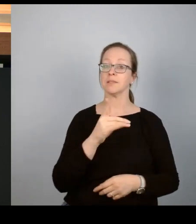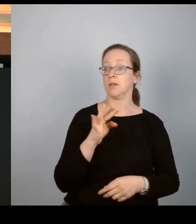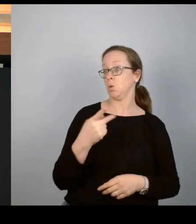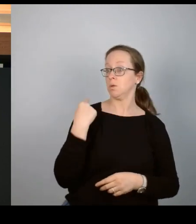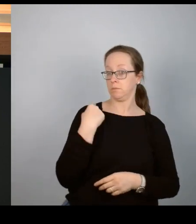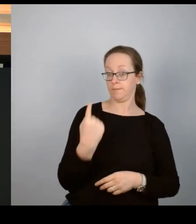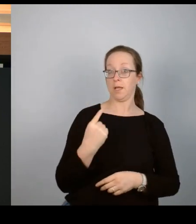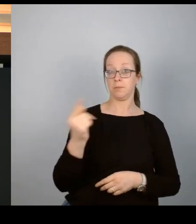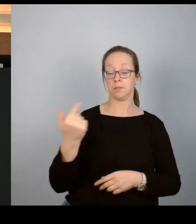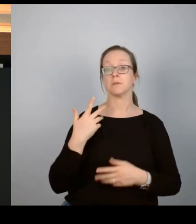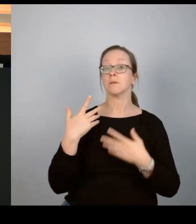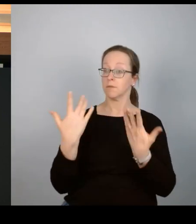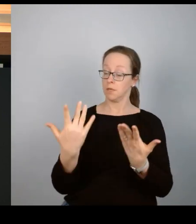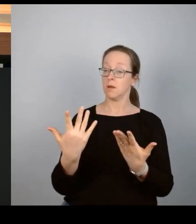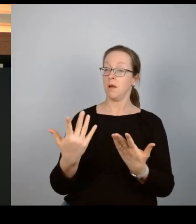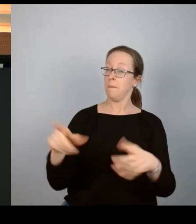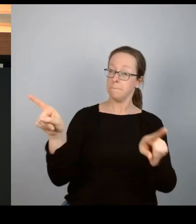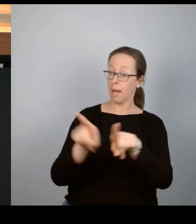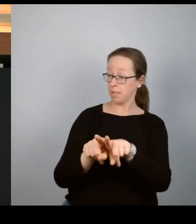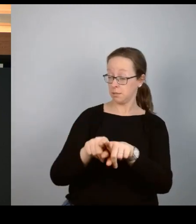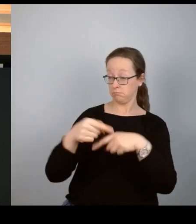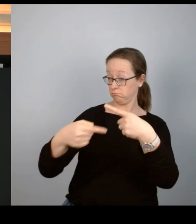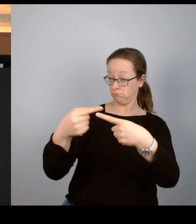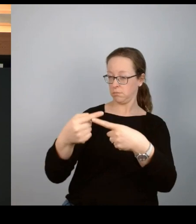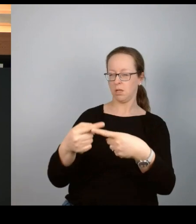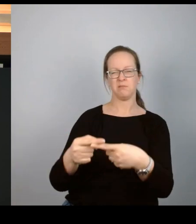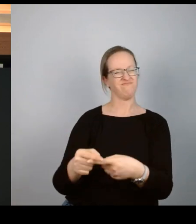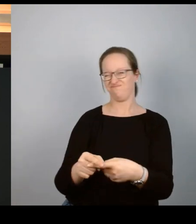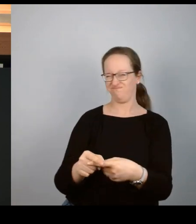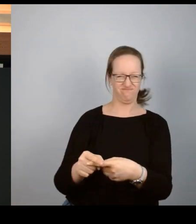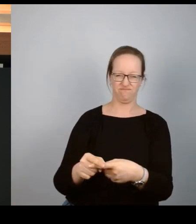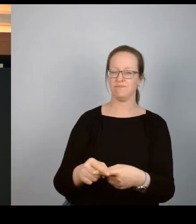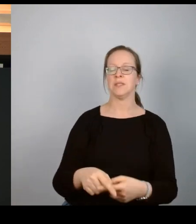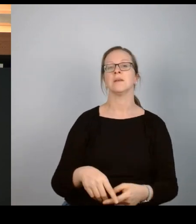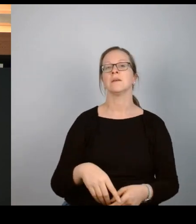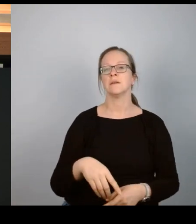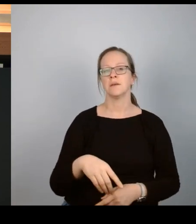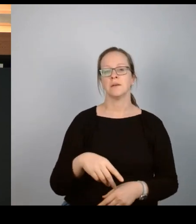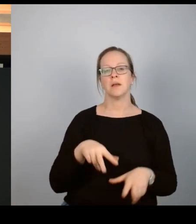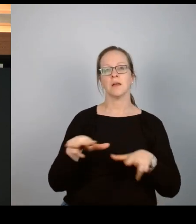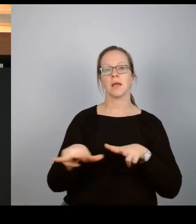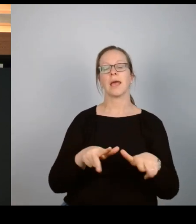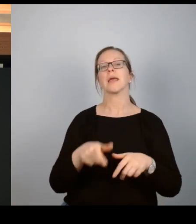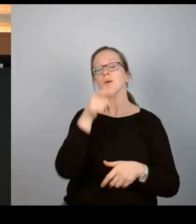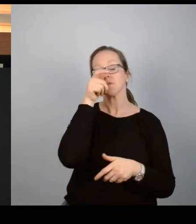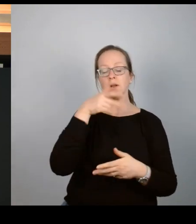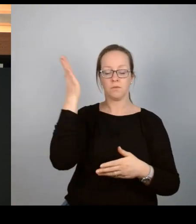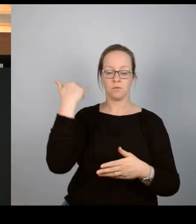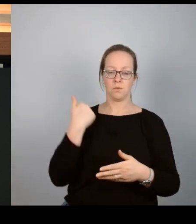eine Verbesserung für die Berlinnerinnen. Die links grüne Medien völlig wehrlose